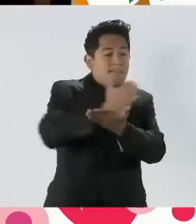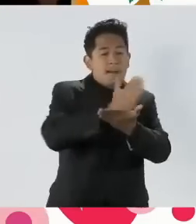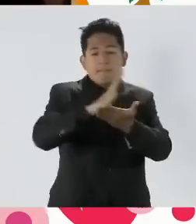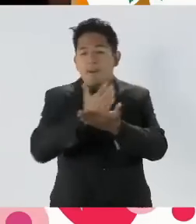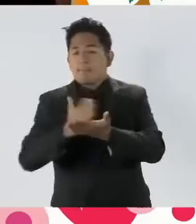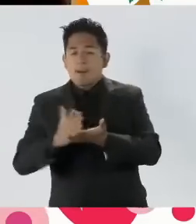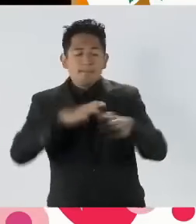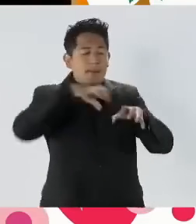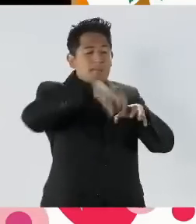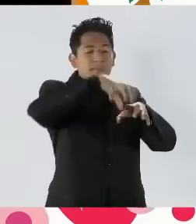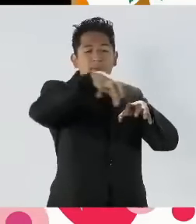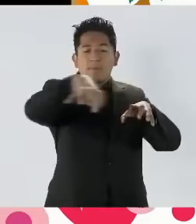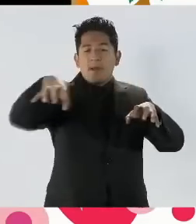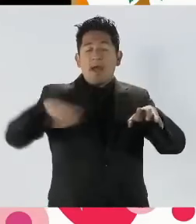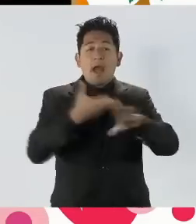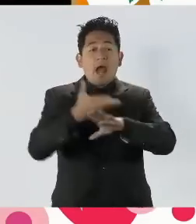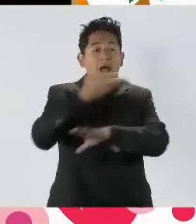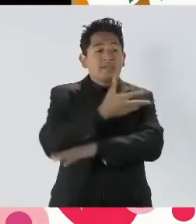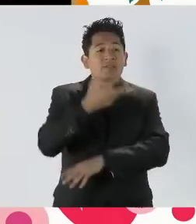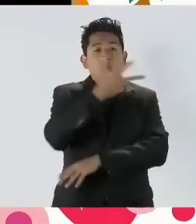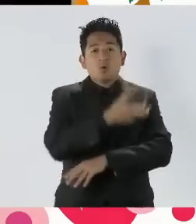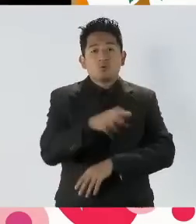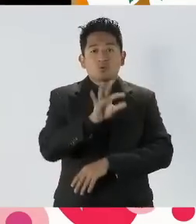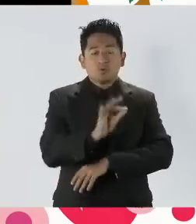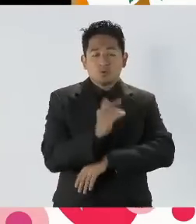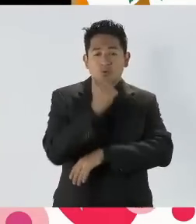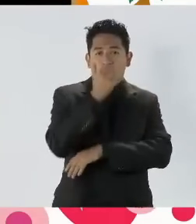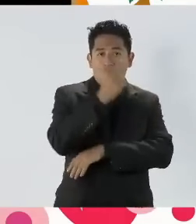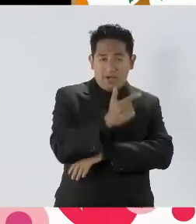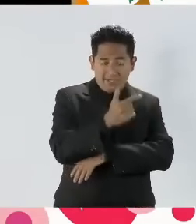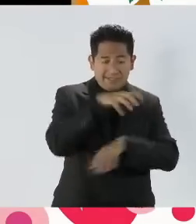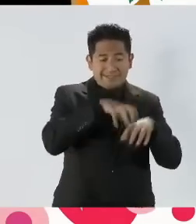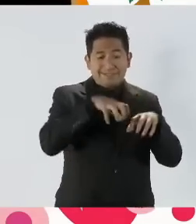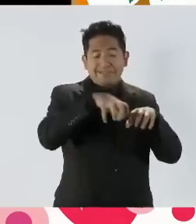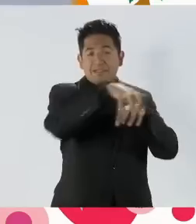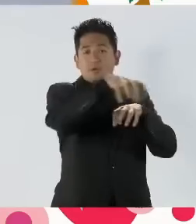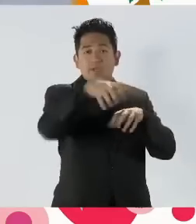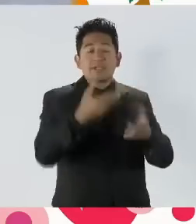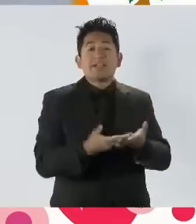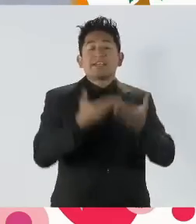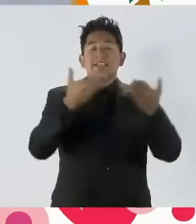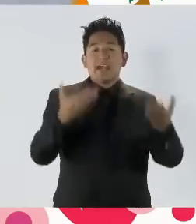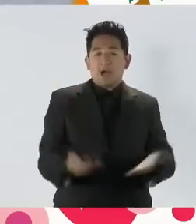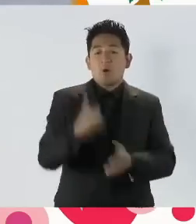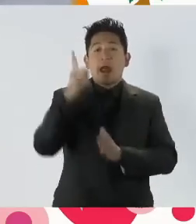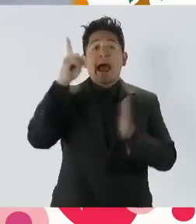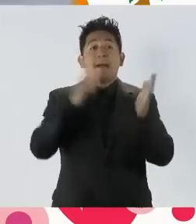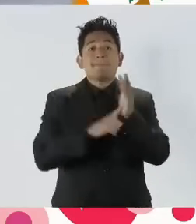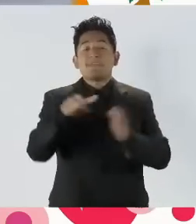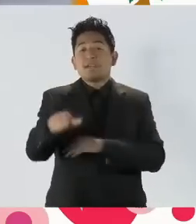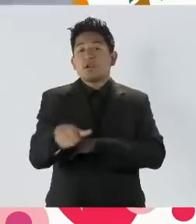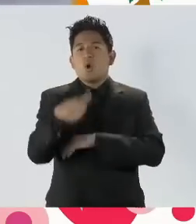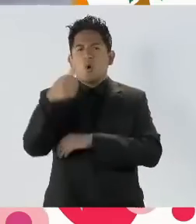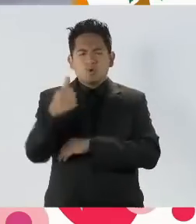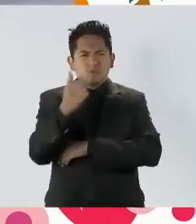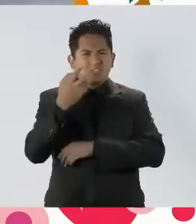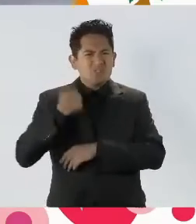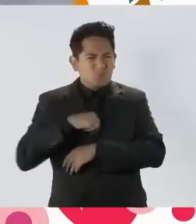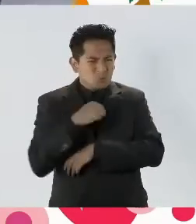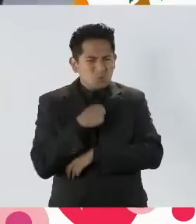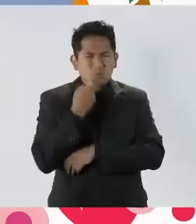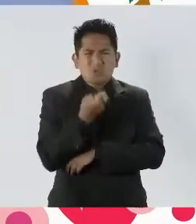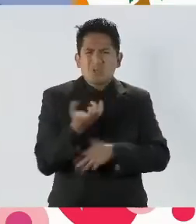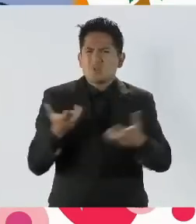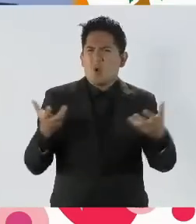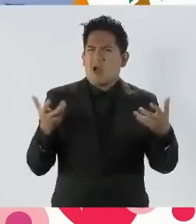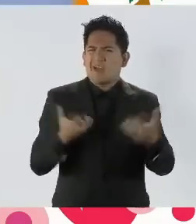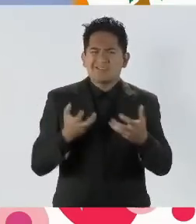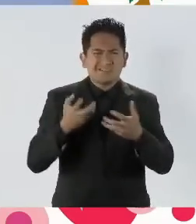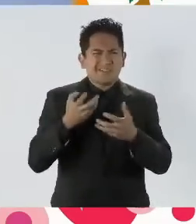pasaron de 847 a 101 cuadrantes en la ciudad y para qué lo hicimos para aumentar el despliegue